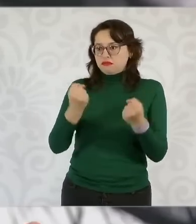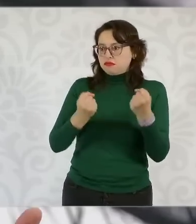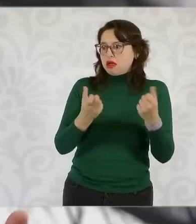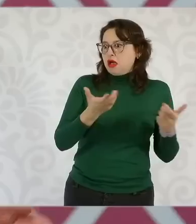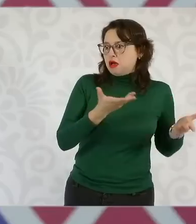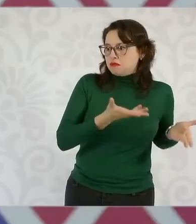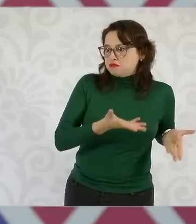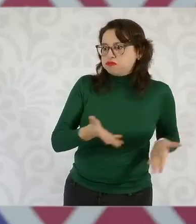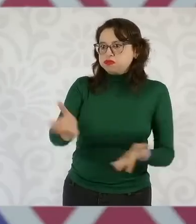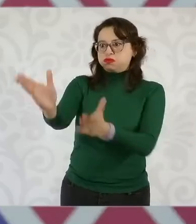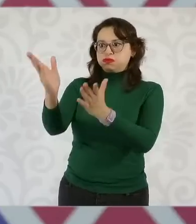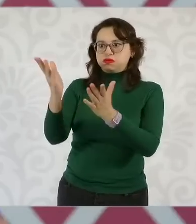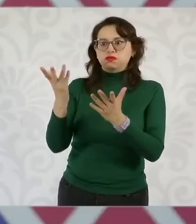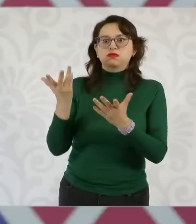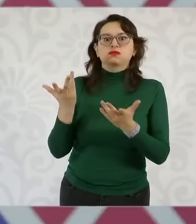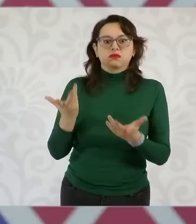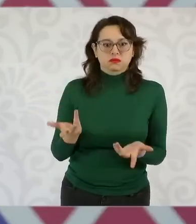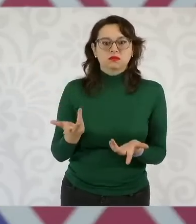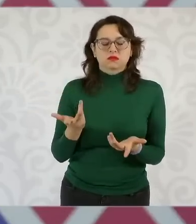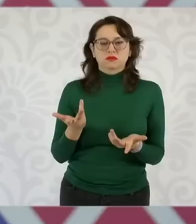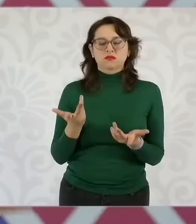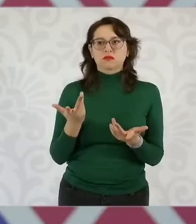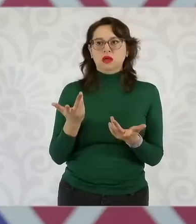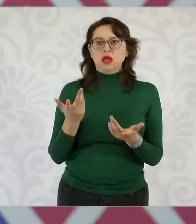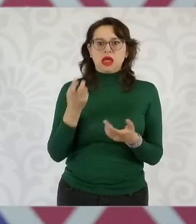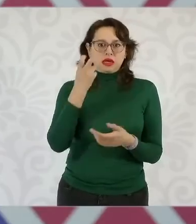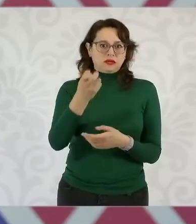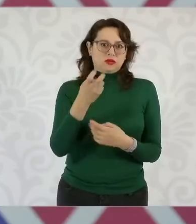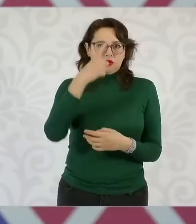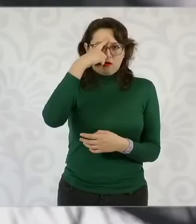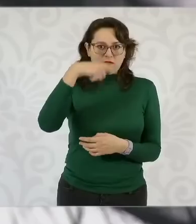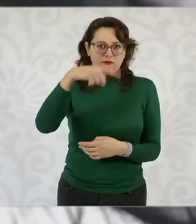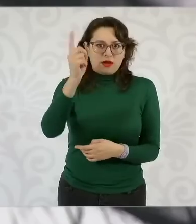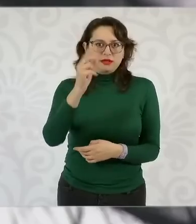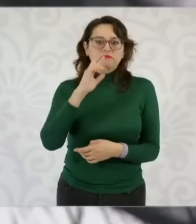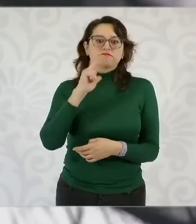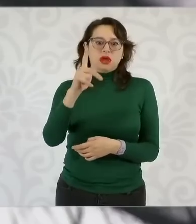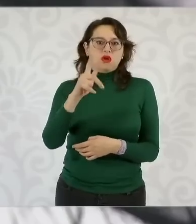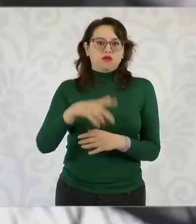llegar a nuestras tiendas sino para que nosotros también entreguemos a los clientes finales y